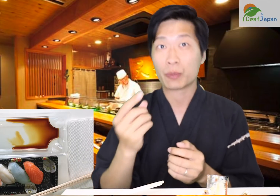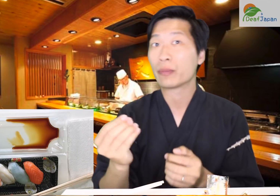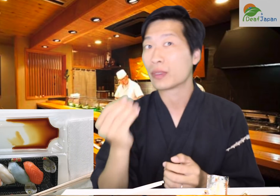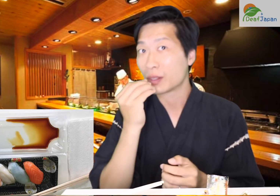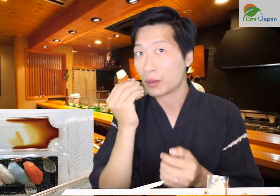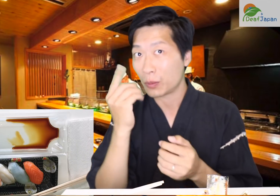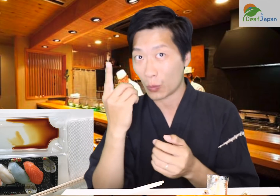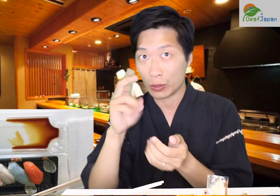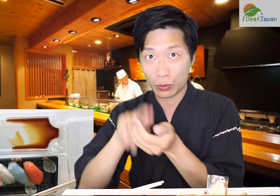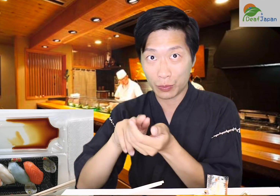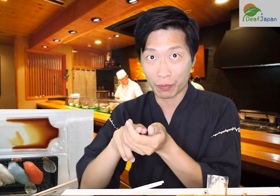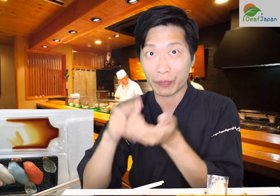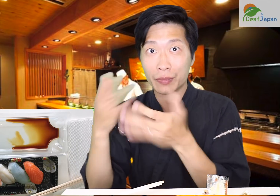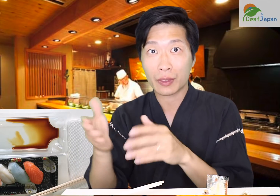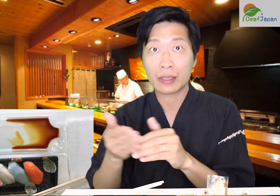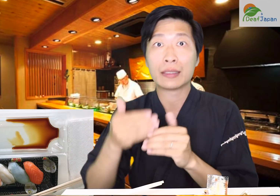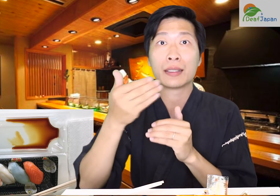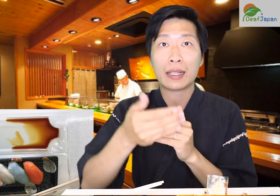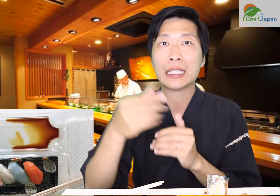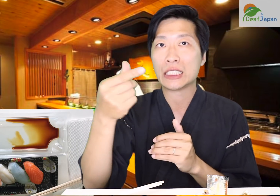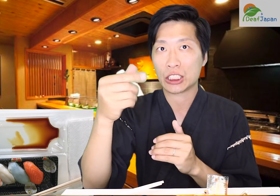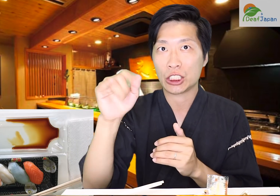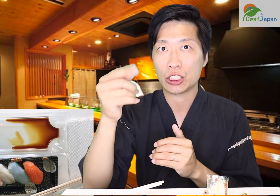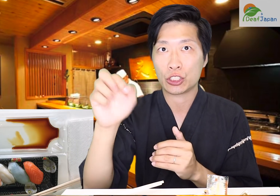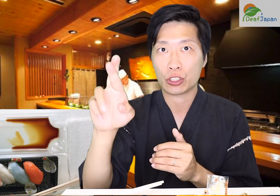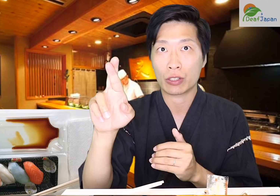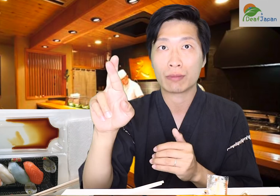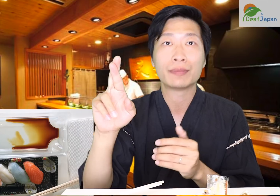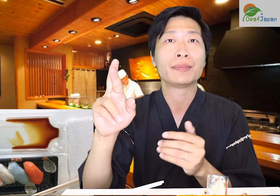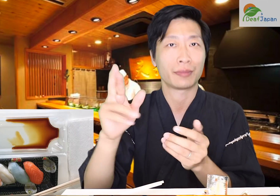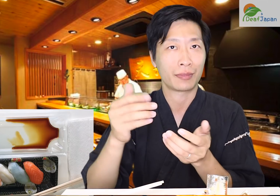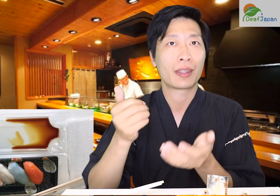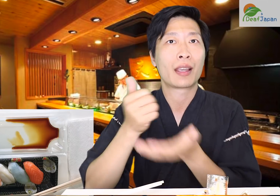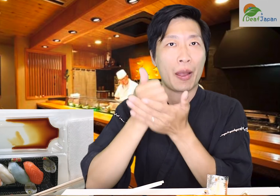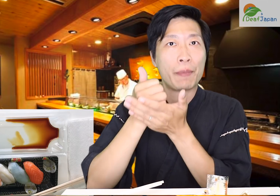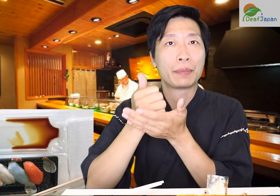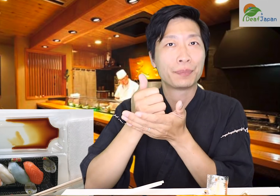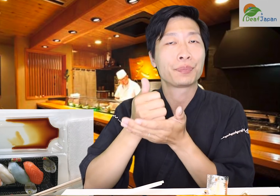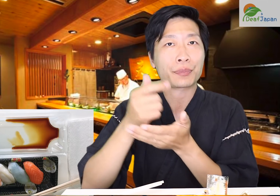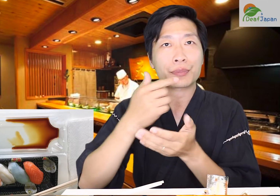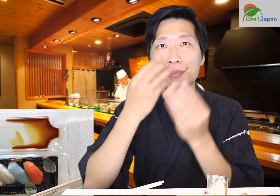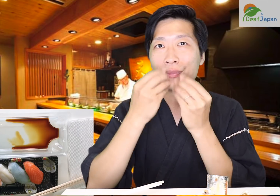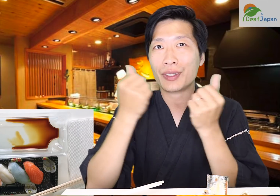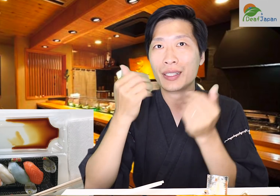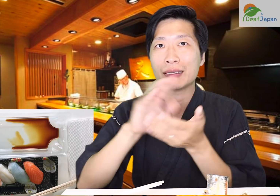Also wenn du ein weiteres Sushi essen willst, neutralisierst du erst den Geschmack, indem du Ingwer ist.